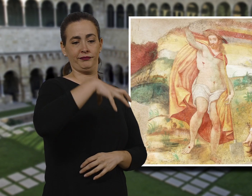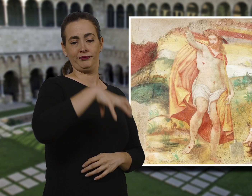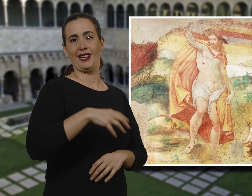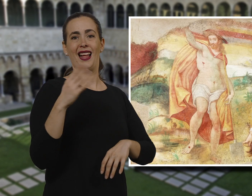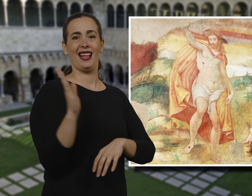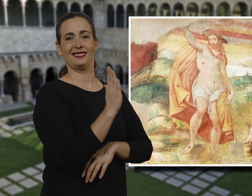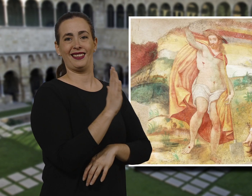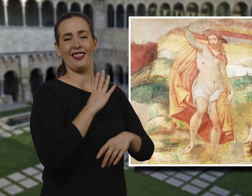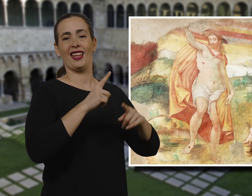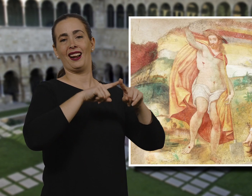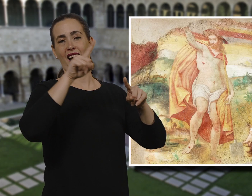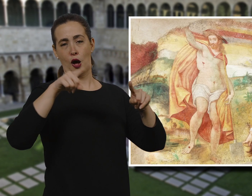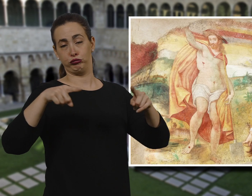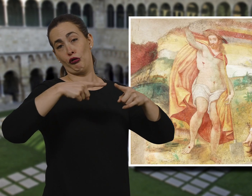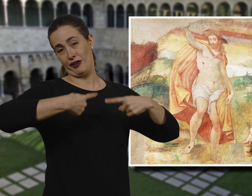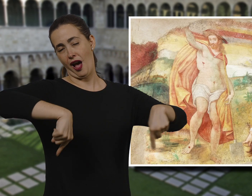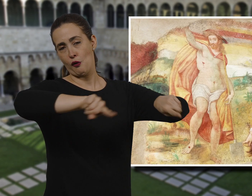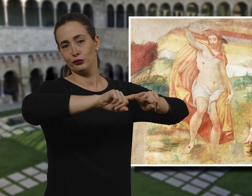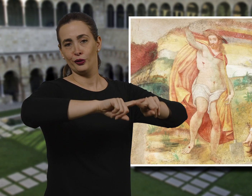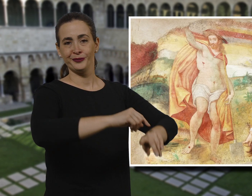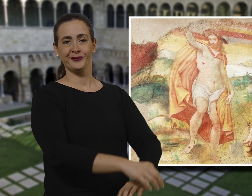Galeria est del claustre.